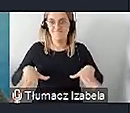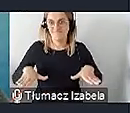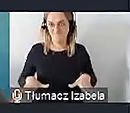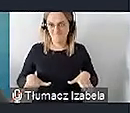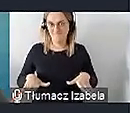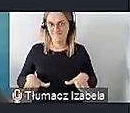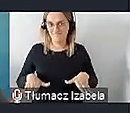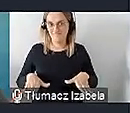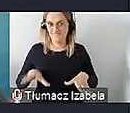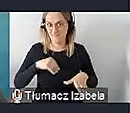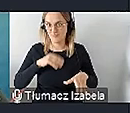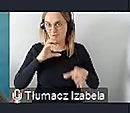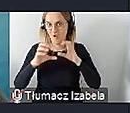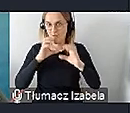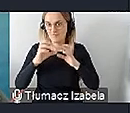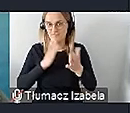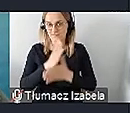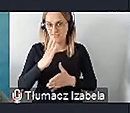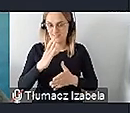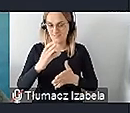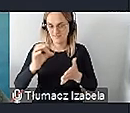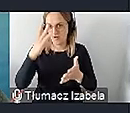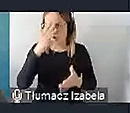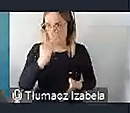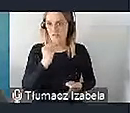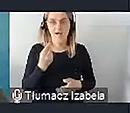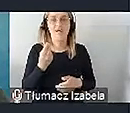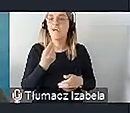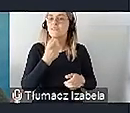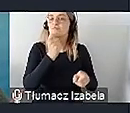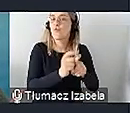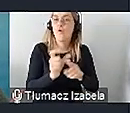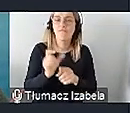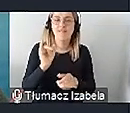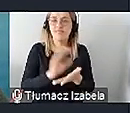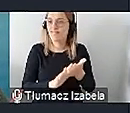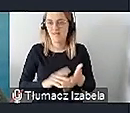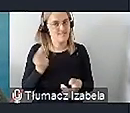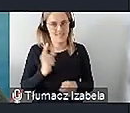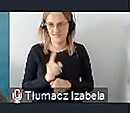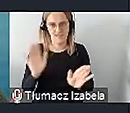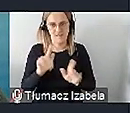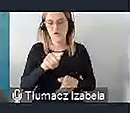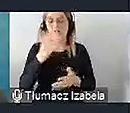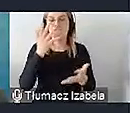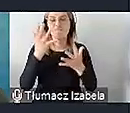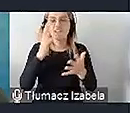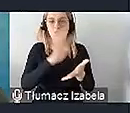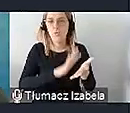że możemy komunikować się obrazem, a nie tylko słowami czy tekstem, to jest taka wizualizacja wakacji.